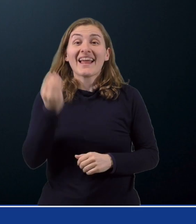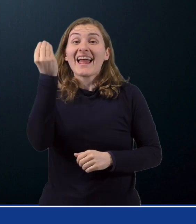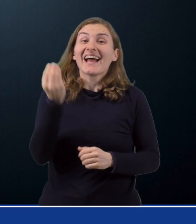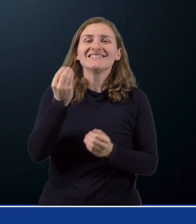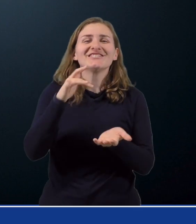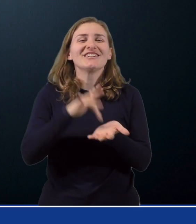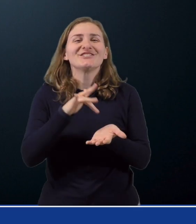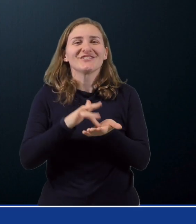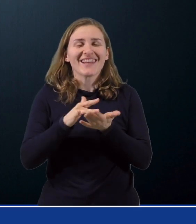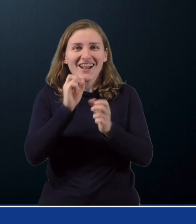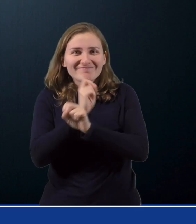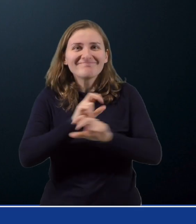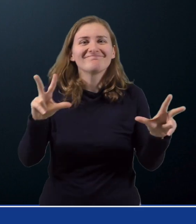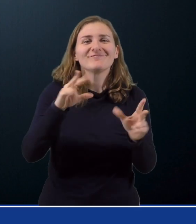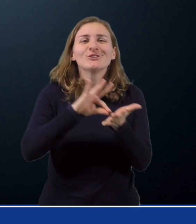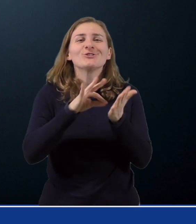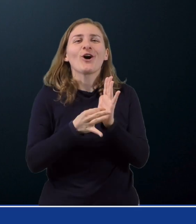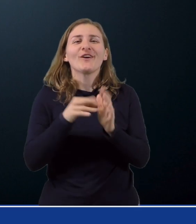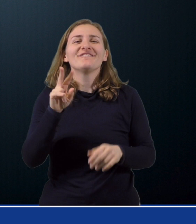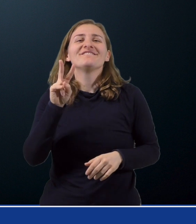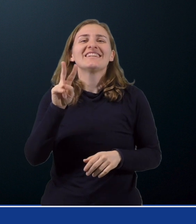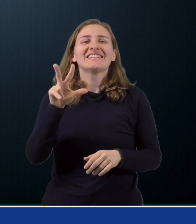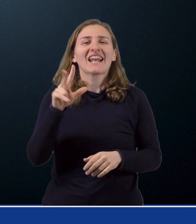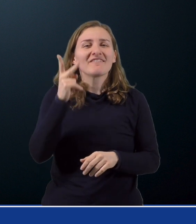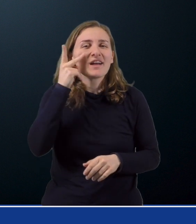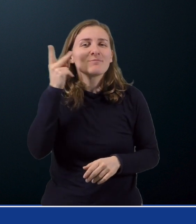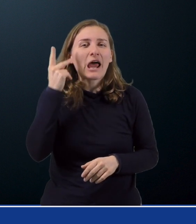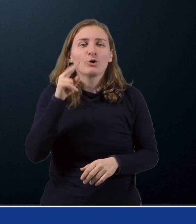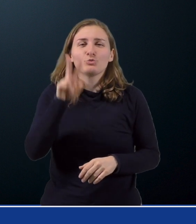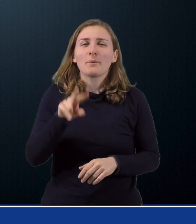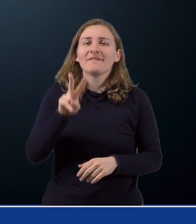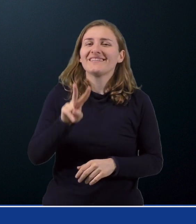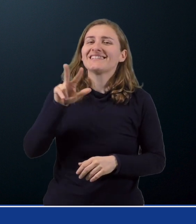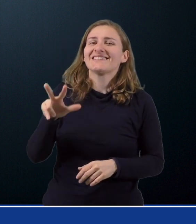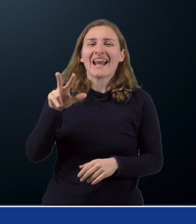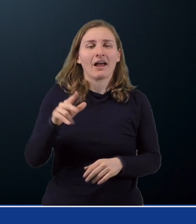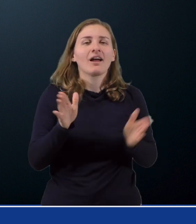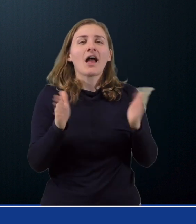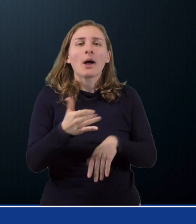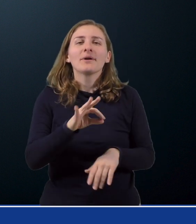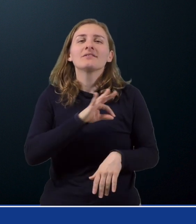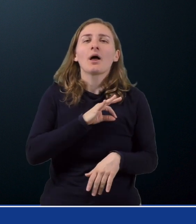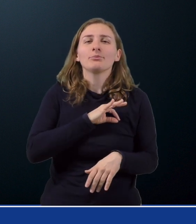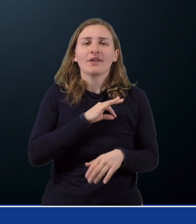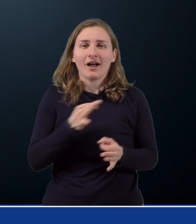La Sede Centrale dell’ENS è felice di informare che il 23 febbraio la Camera dei Deputati,